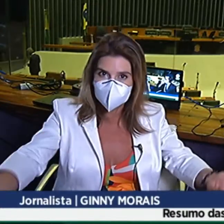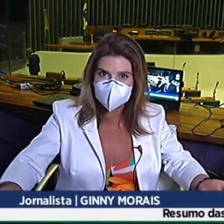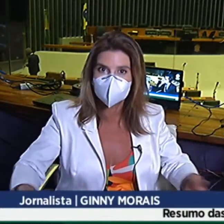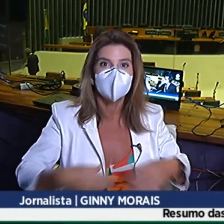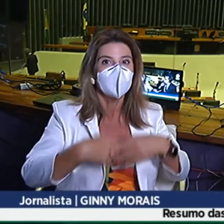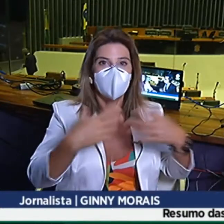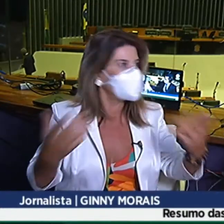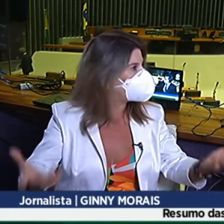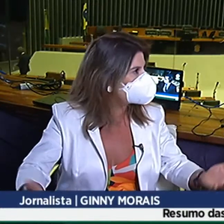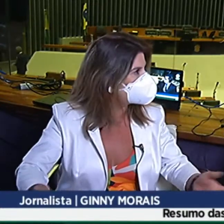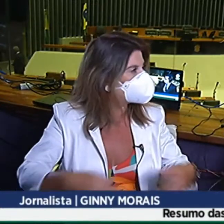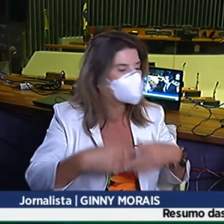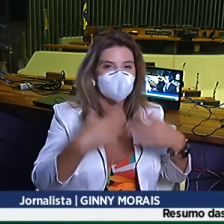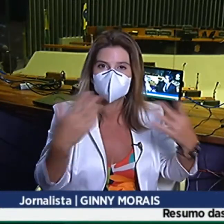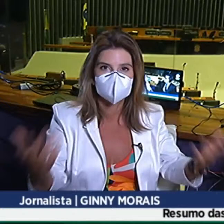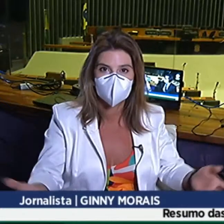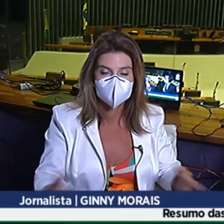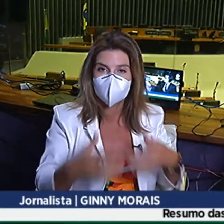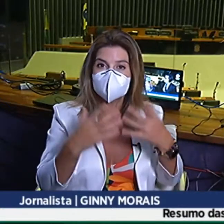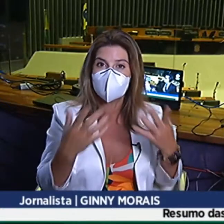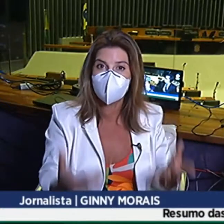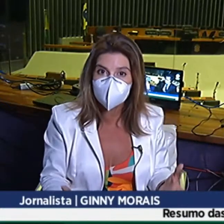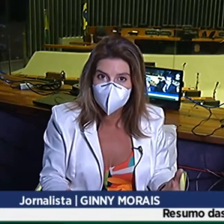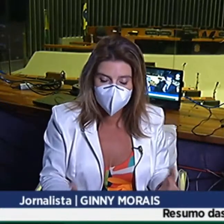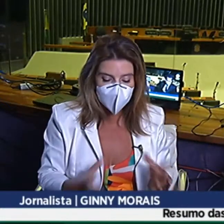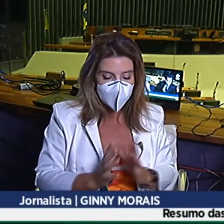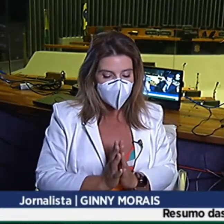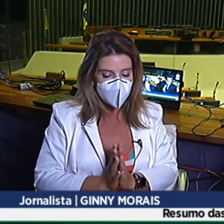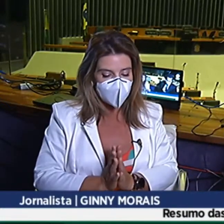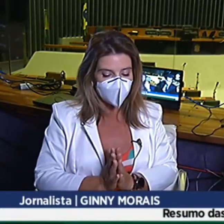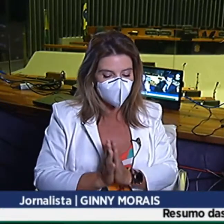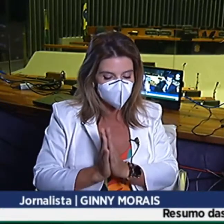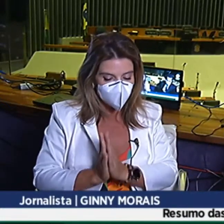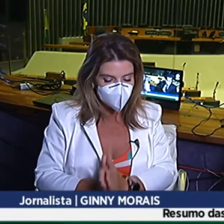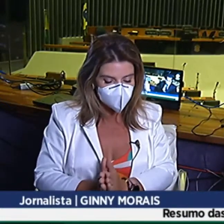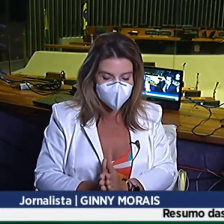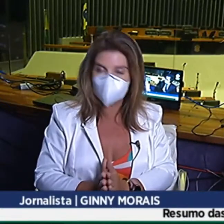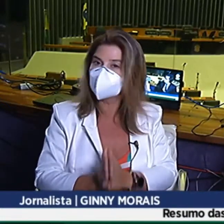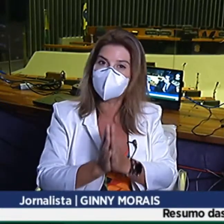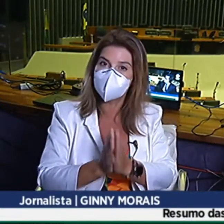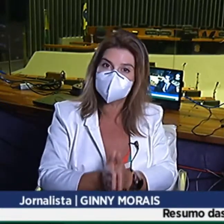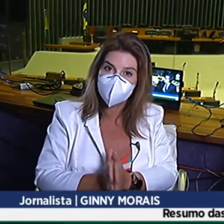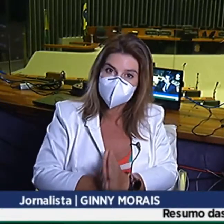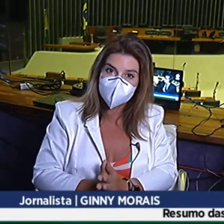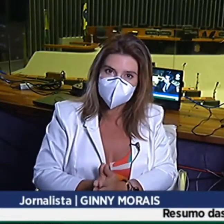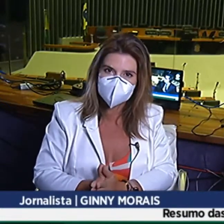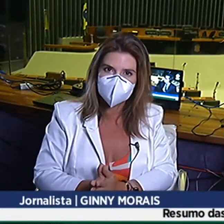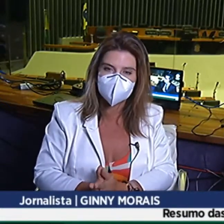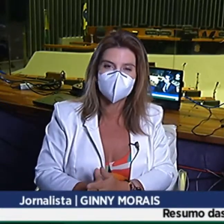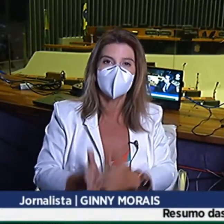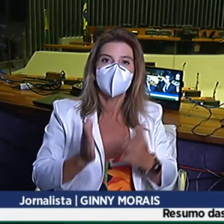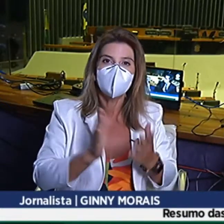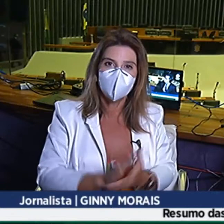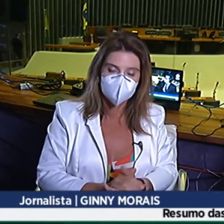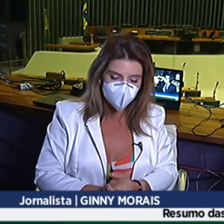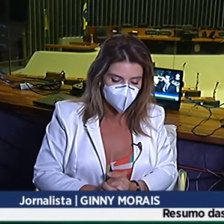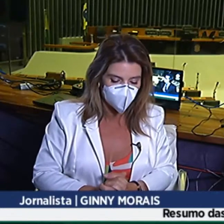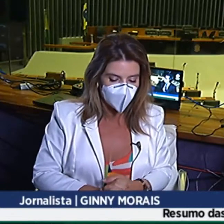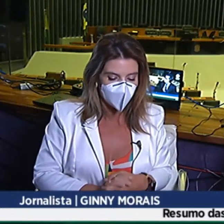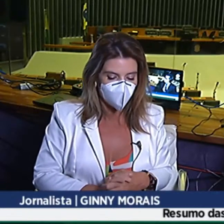RUAS PRECISAM SER REFORMADAS, AS CALÇADAS, ENFIM. OS PREFEITOS ESTÃO AQUI PEDINDO DINHEIRO E HOJE, ENTÃO, FOI APROVADA ESSA PROPOSTA DE